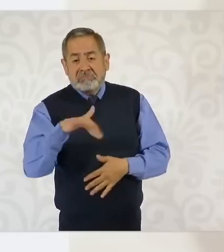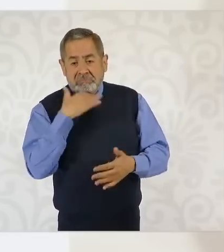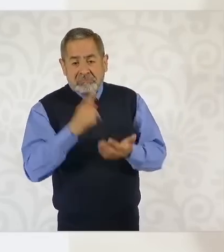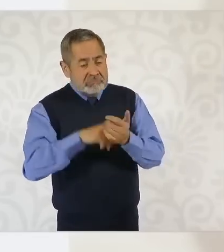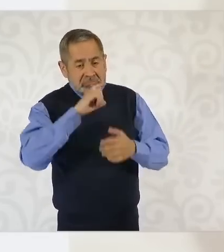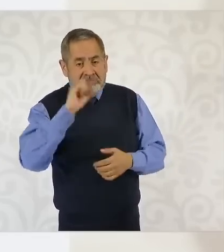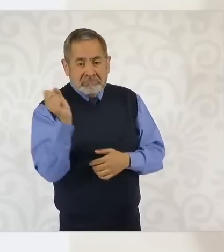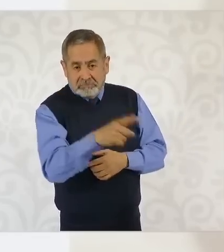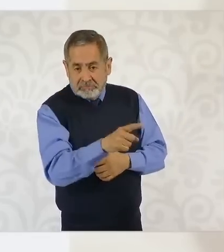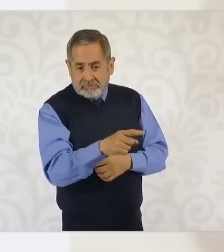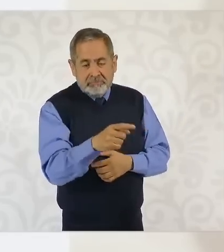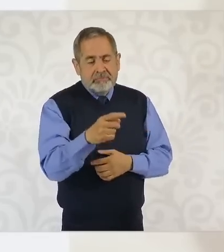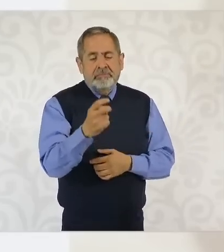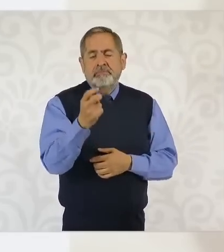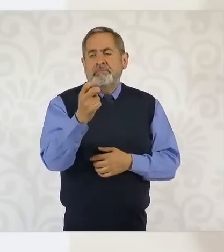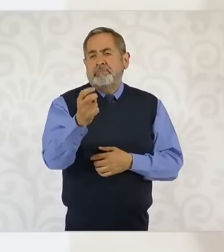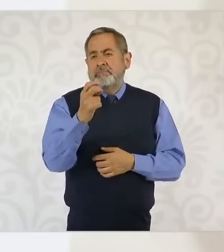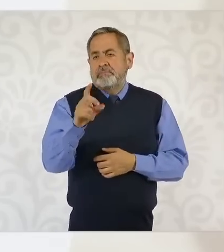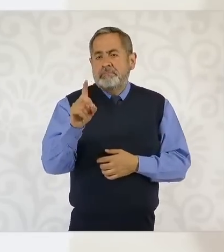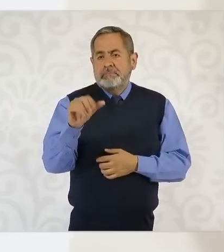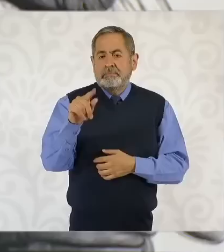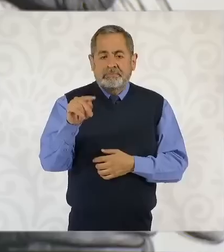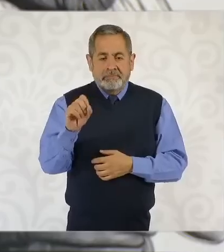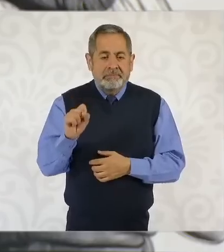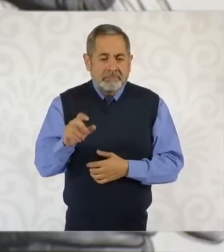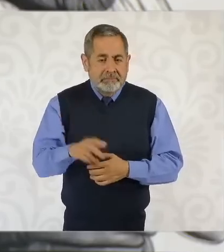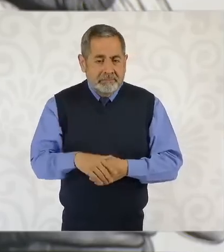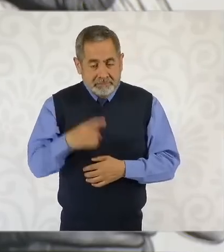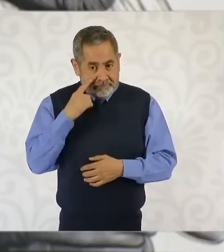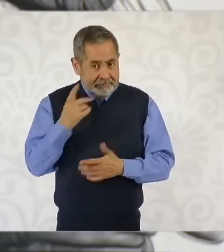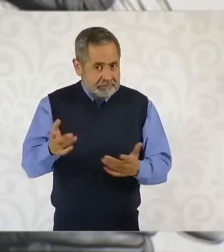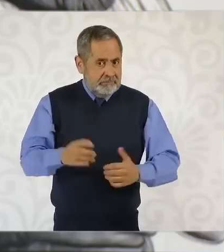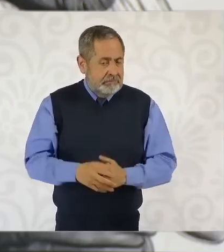por eso los datos que pongo aquí se fíjense esto Esto es este a ver si